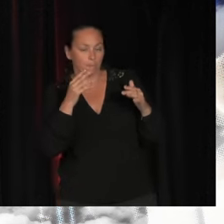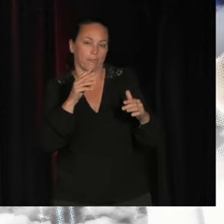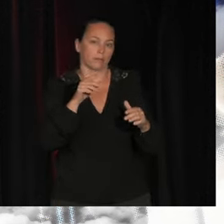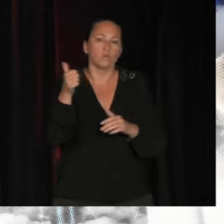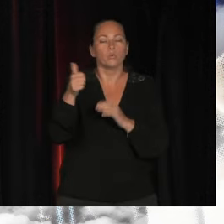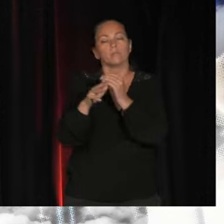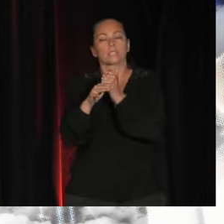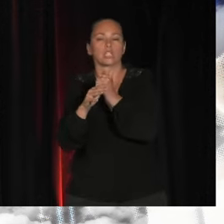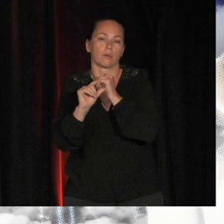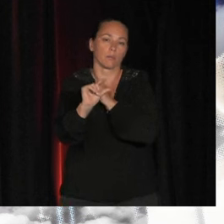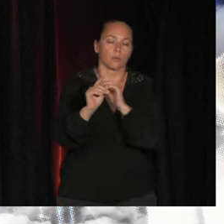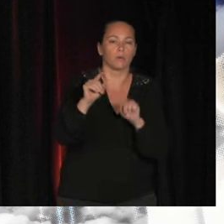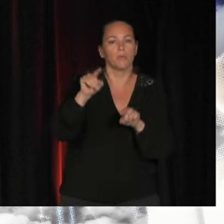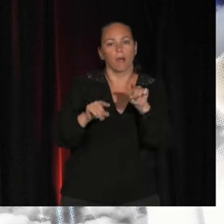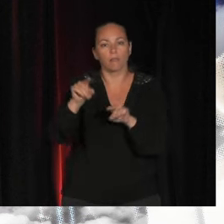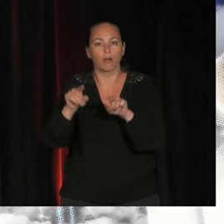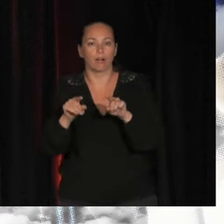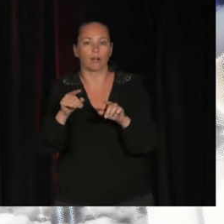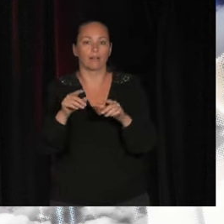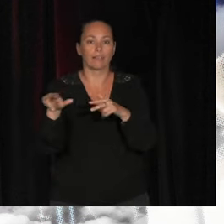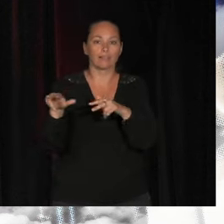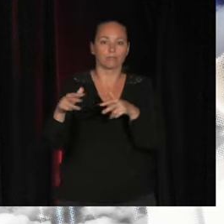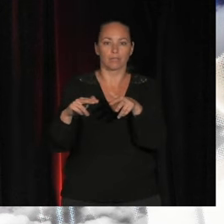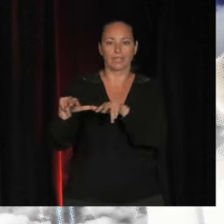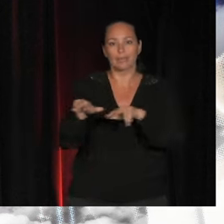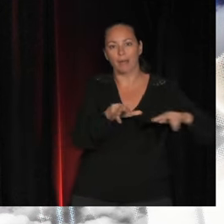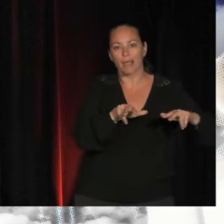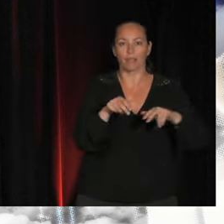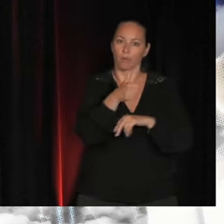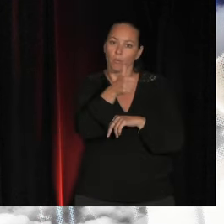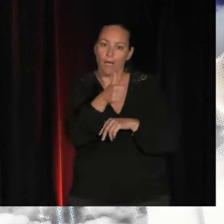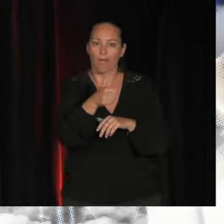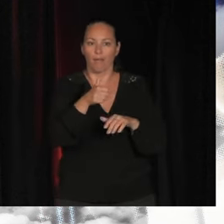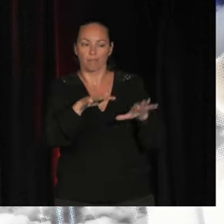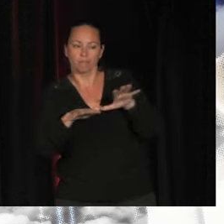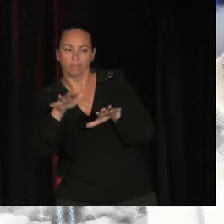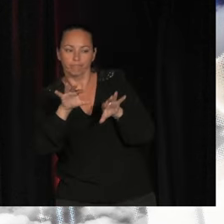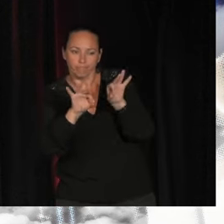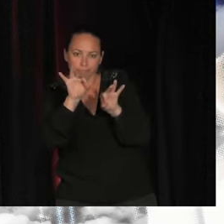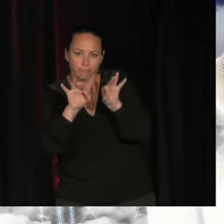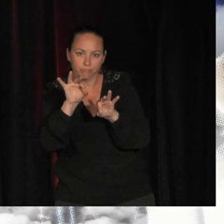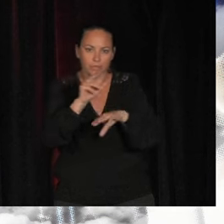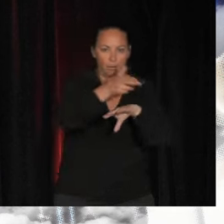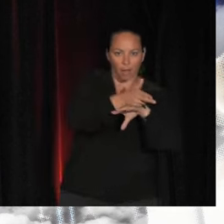Ils trichent un petit peu d'ailleurs des fois sur les replays en arrangeant un petit peu les angles de caméra, etc., pour que ça soit un petit peu plus joli.